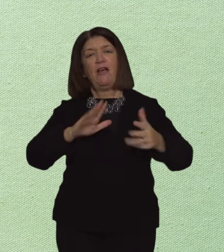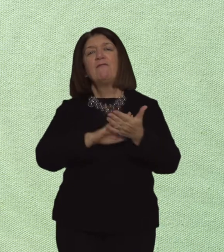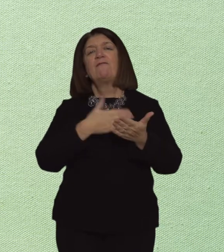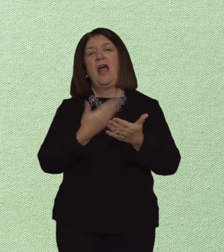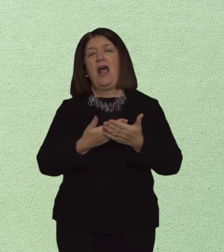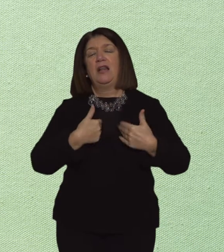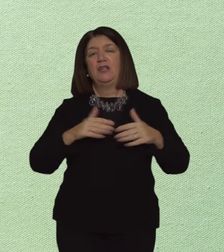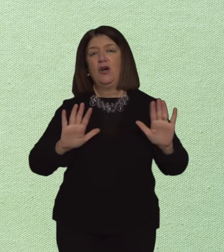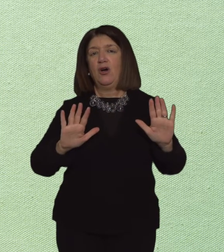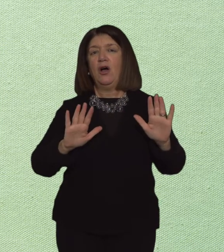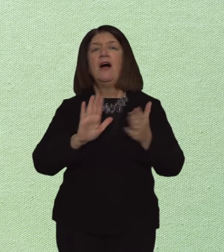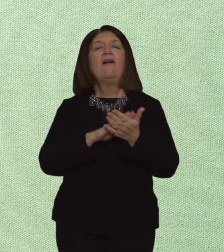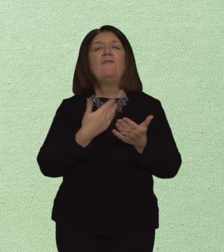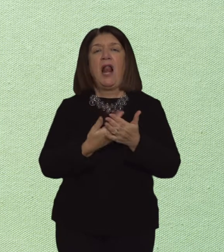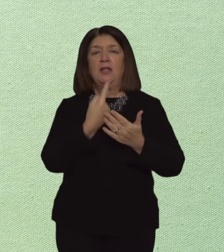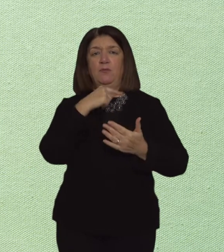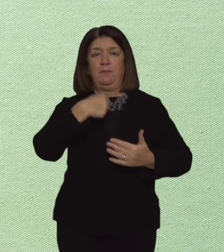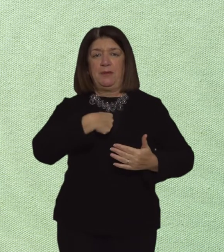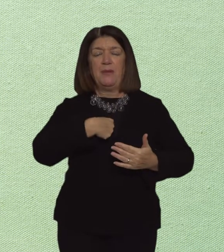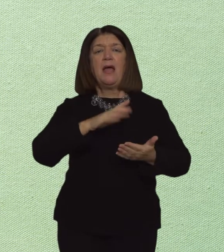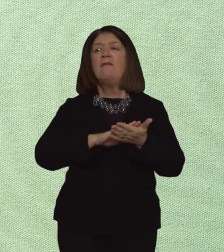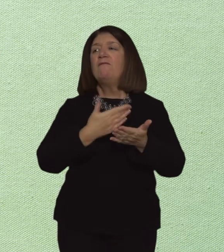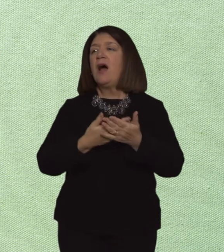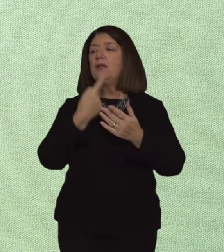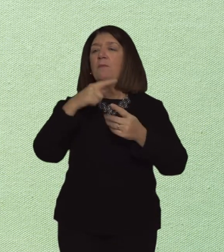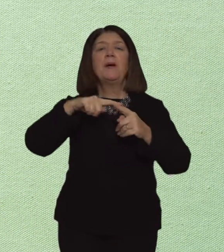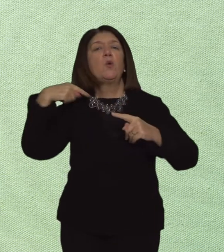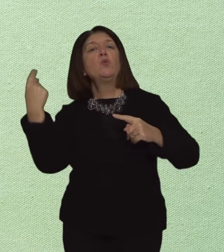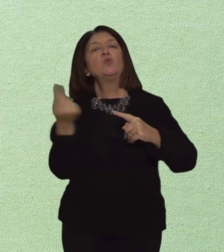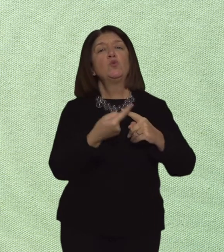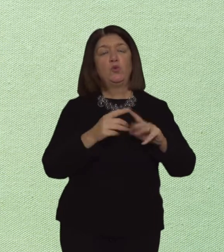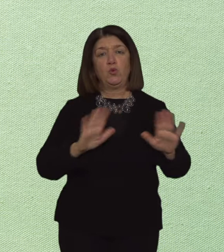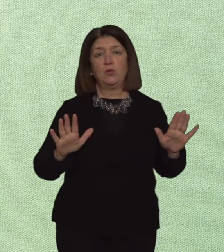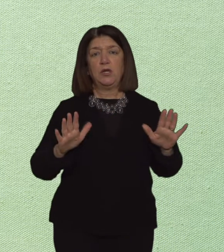te, è valido per Anna, è valido per tutti quelli che esprimono d'identità in un rapporto di reciprocità,